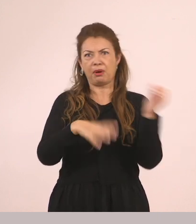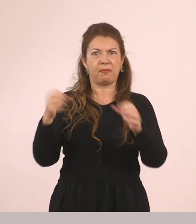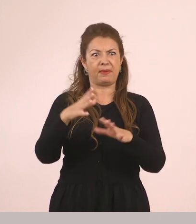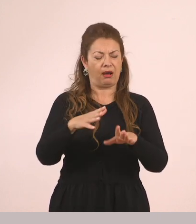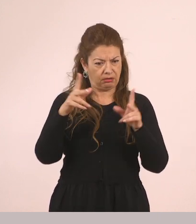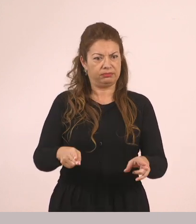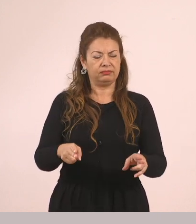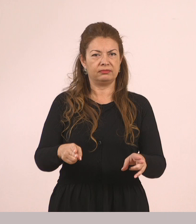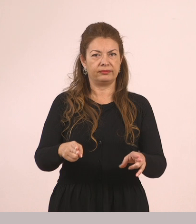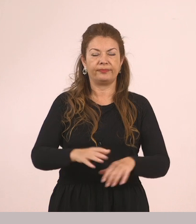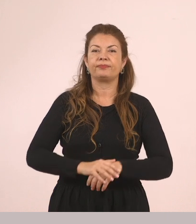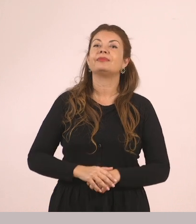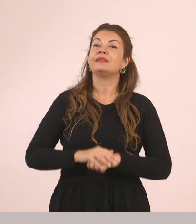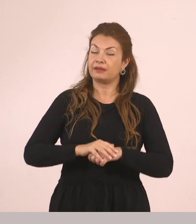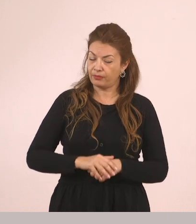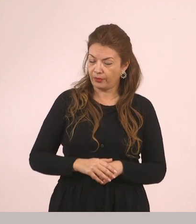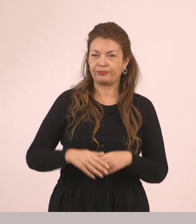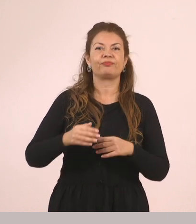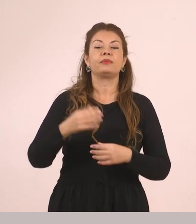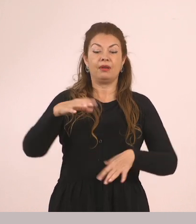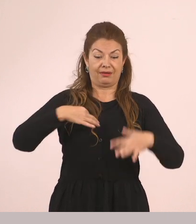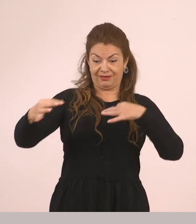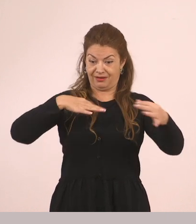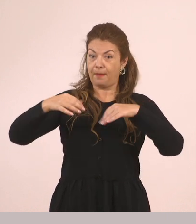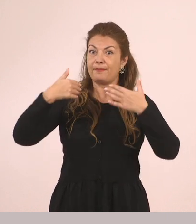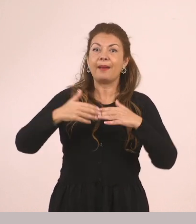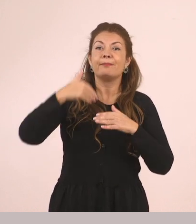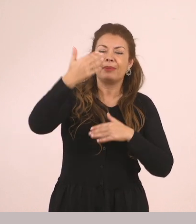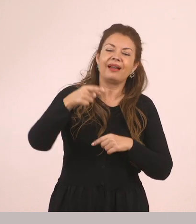Λοιπόν, μετά τη διαλογή, θα μας πάνε στο εργοστάσιο χαρτοποιίας,